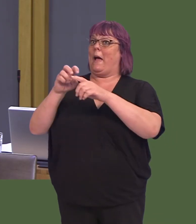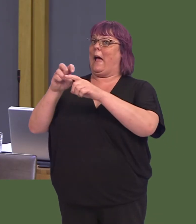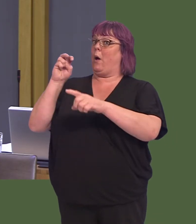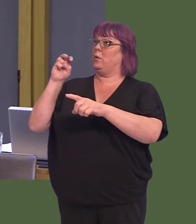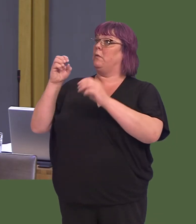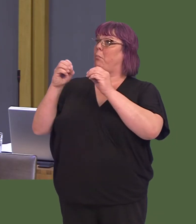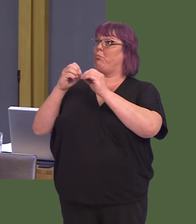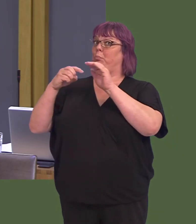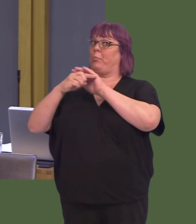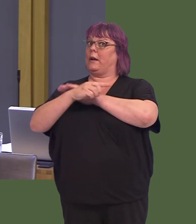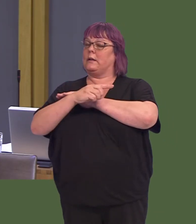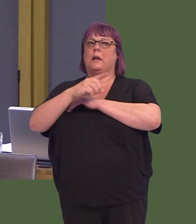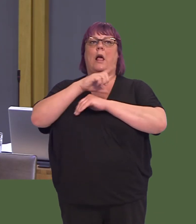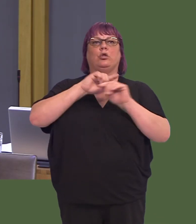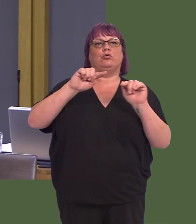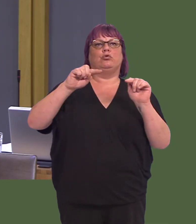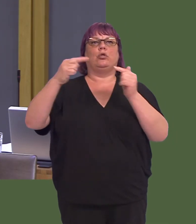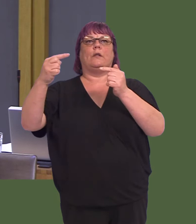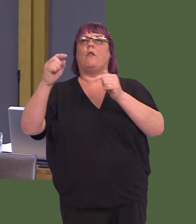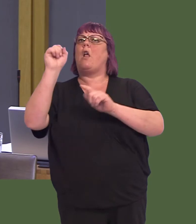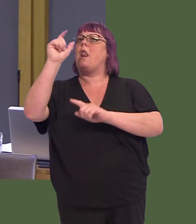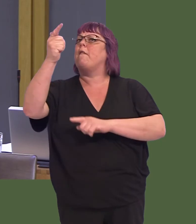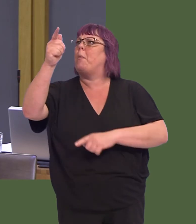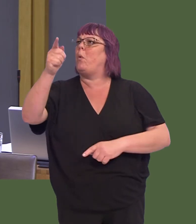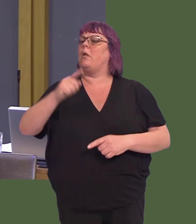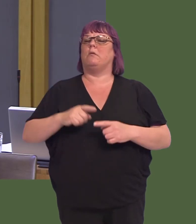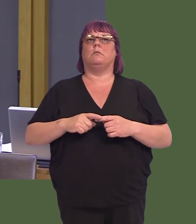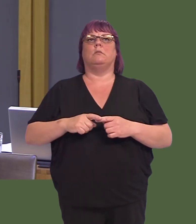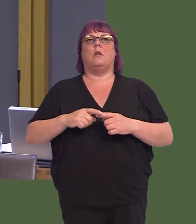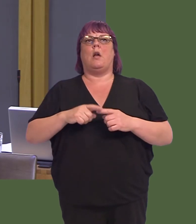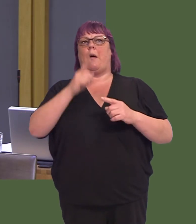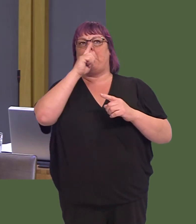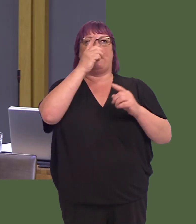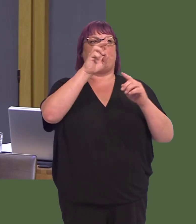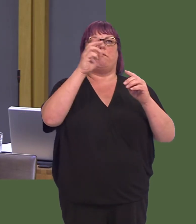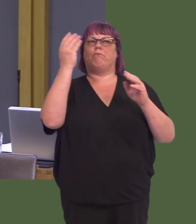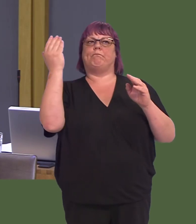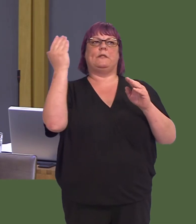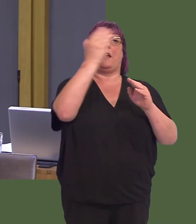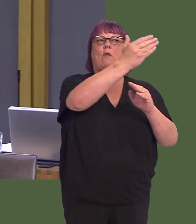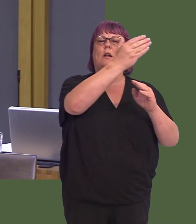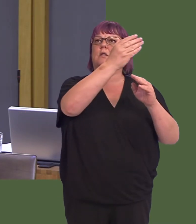gan borthladdoedd eraill fel Lerpwl, a'r her o groesiadau uniongyrchol sy'n datblygu fwy